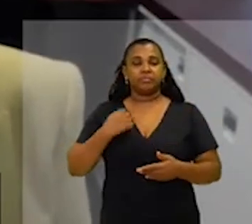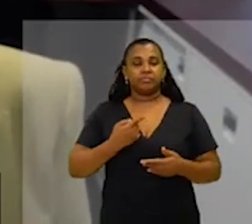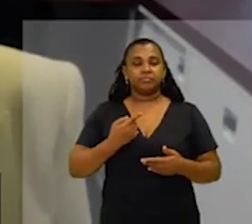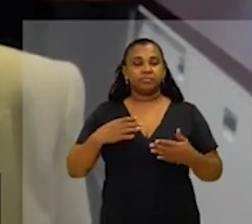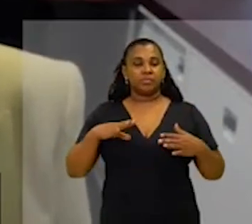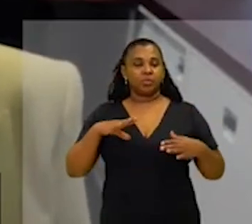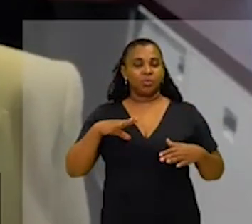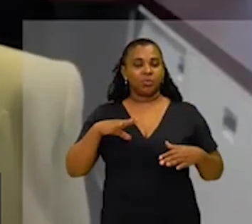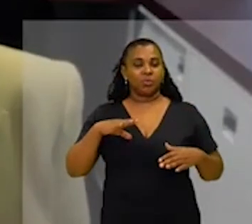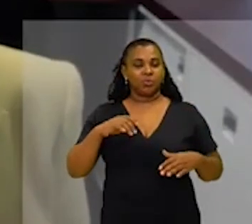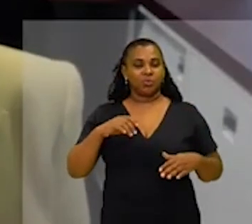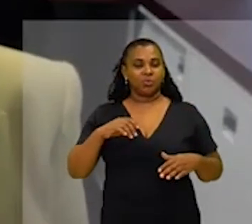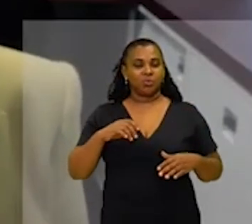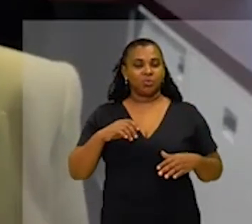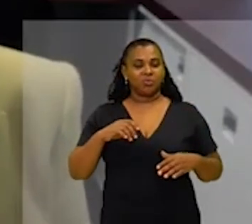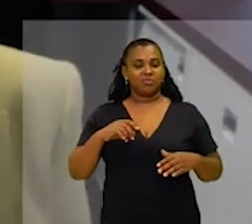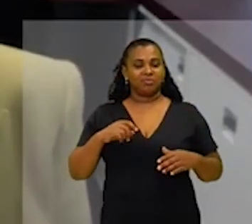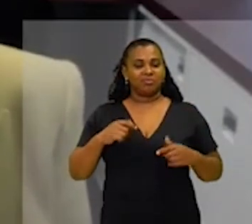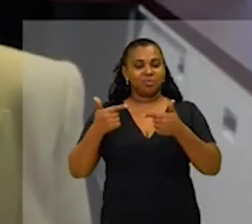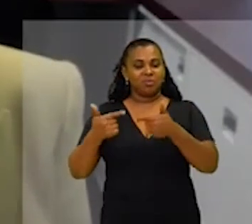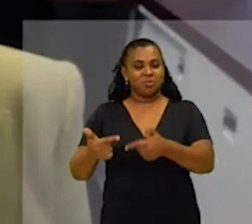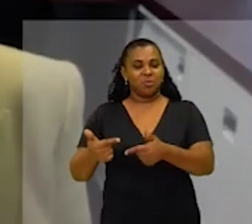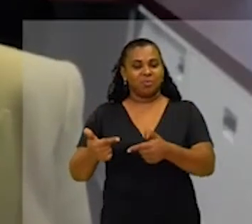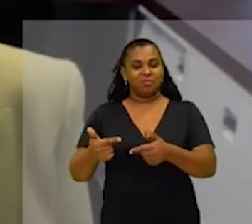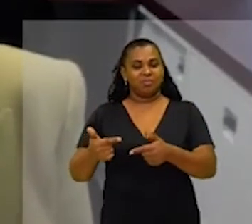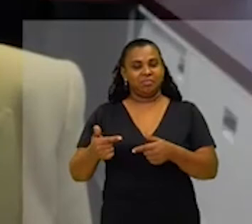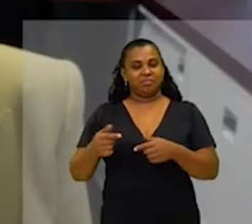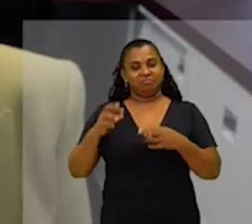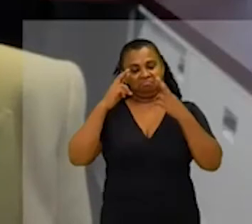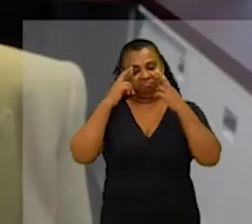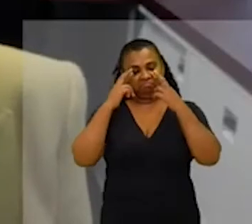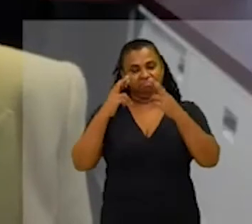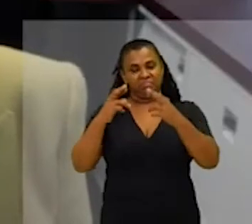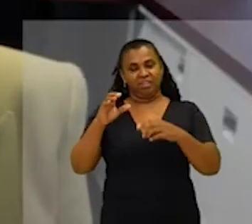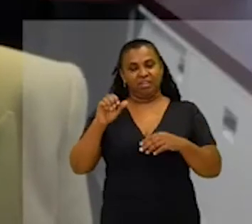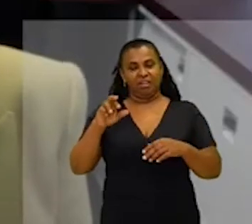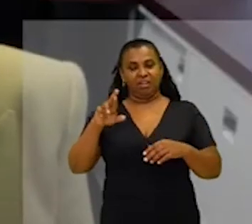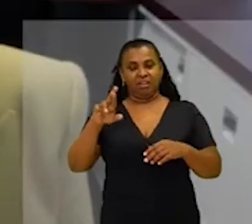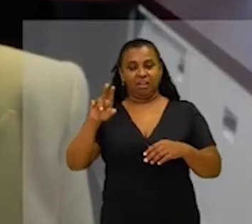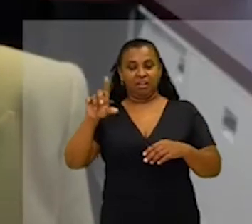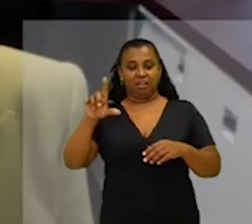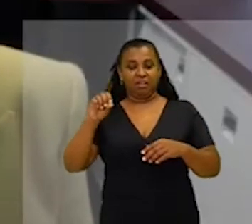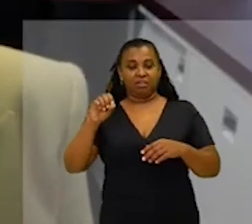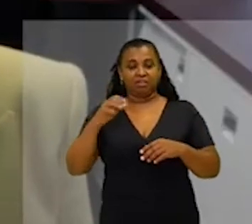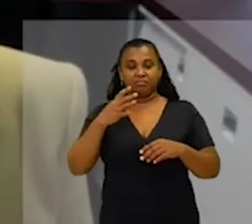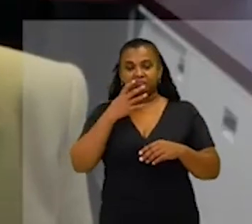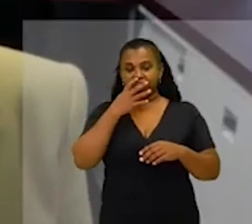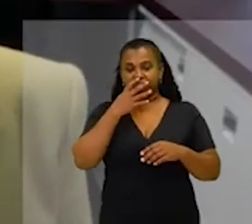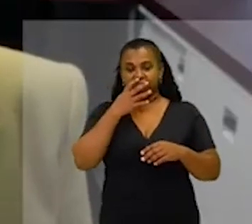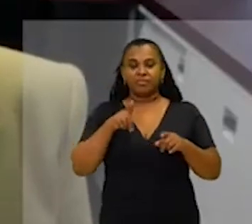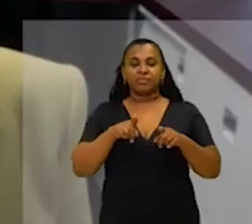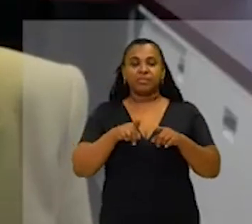ao Carlos e admiração dizer que é uma alegria também tá aqui com os professores que também